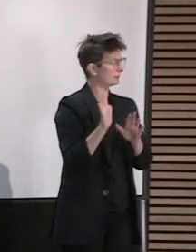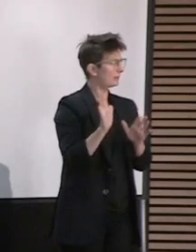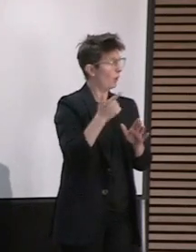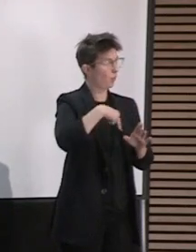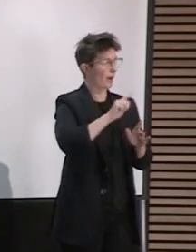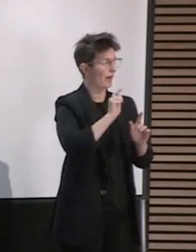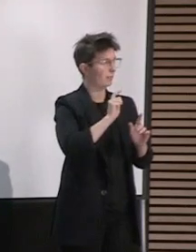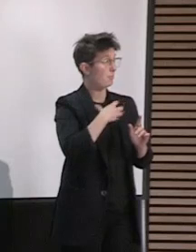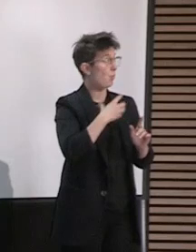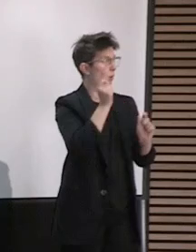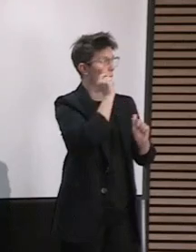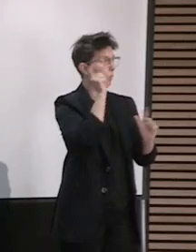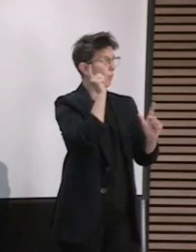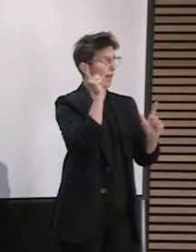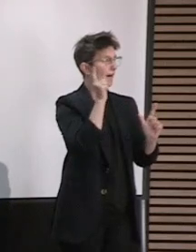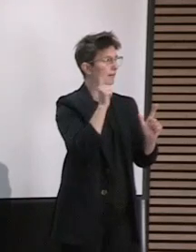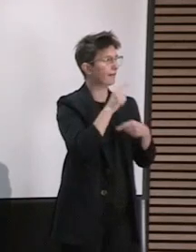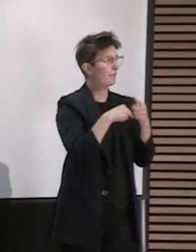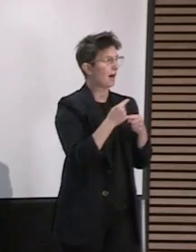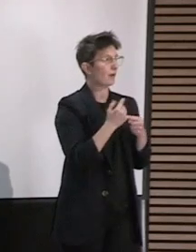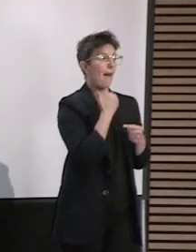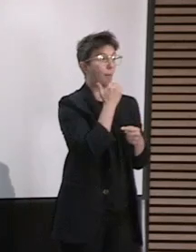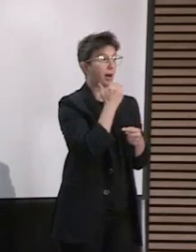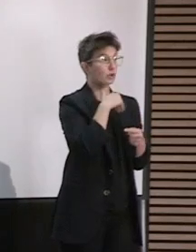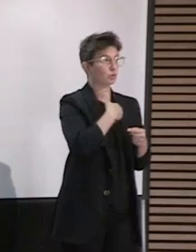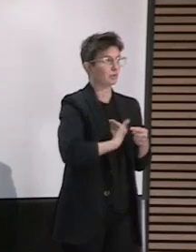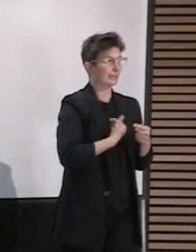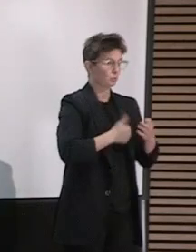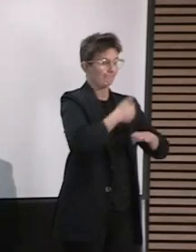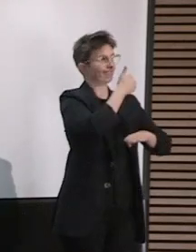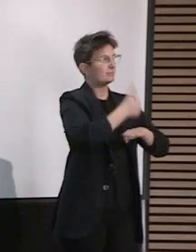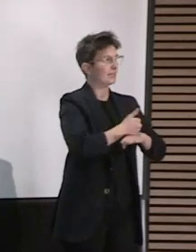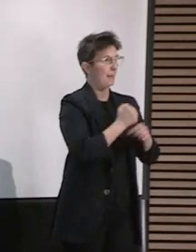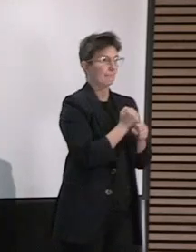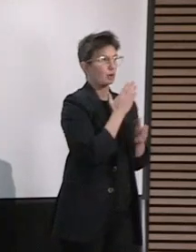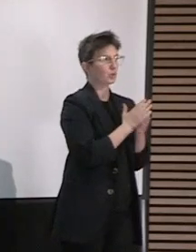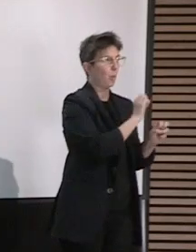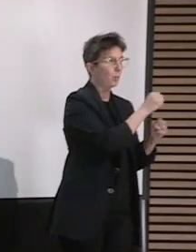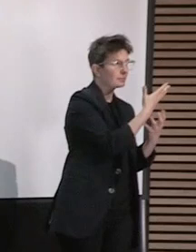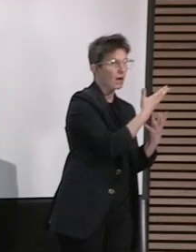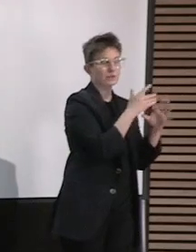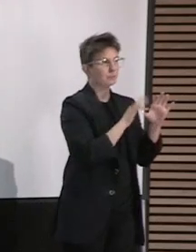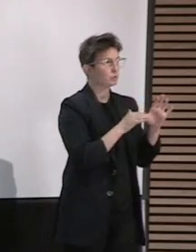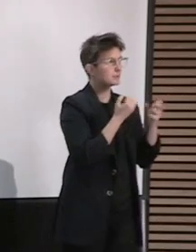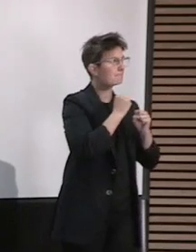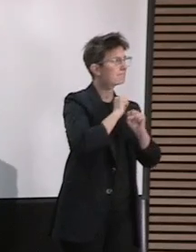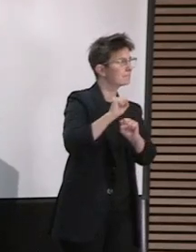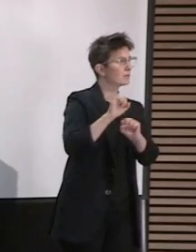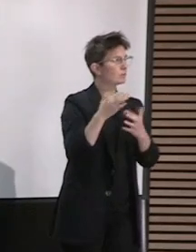ratou ki te titiro. I roto i